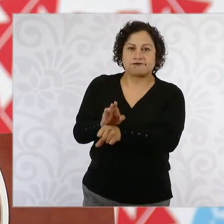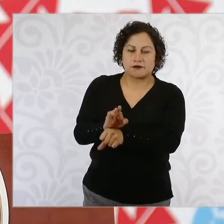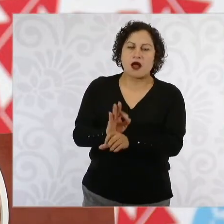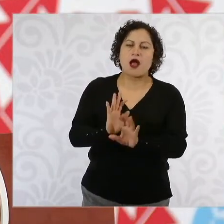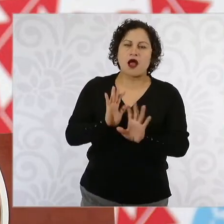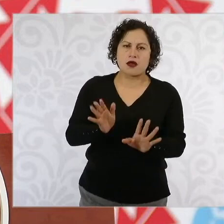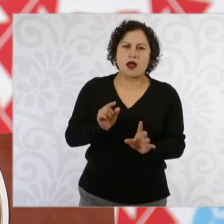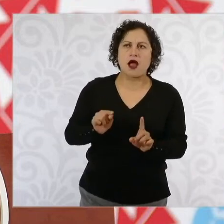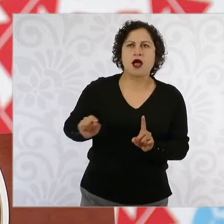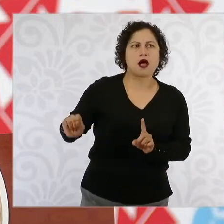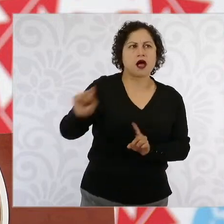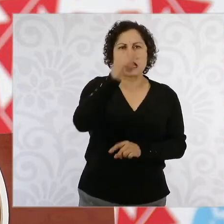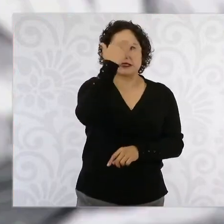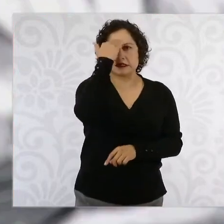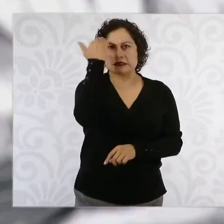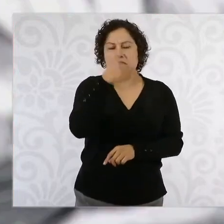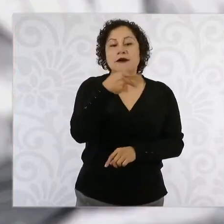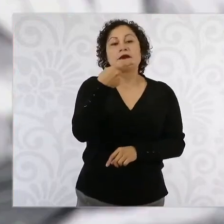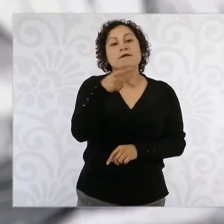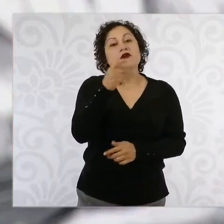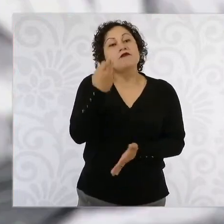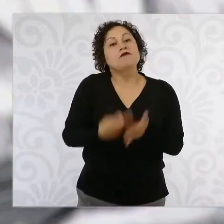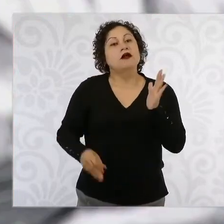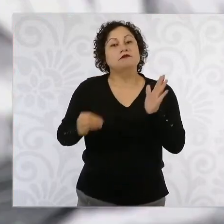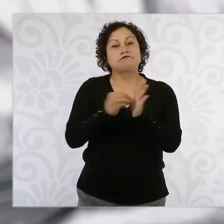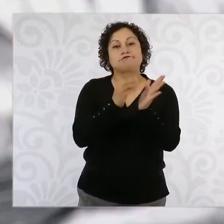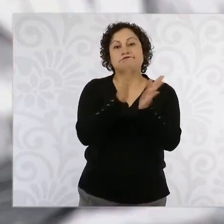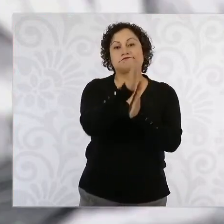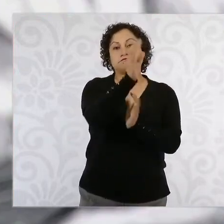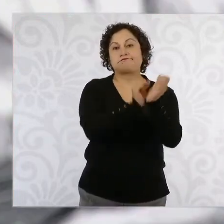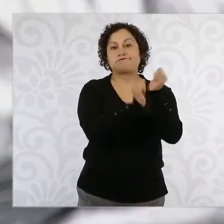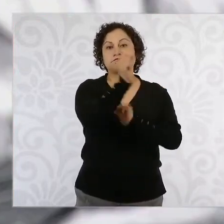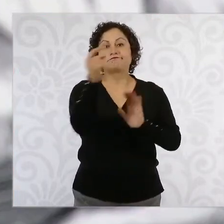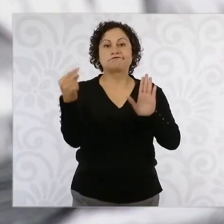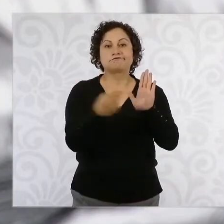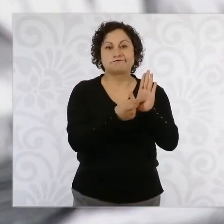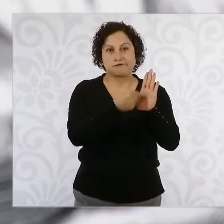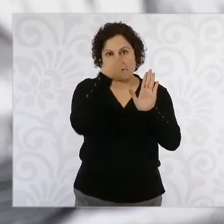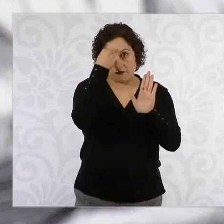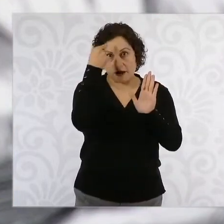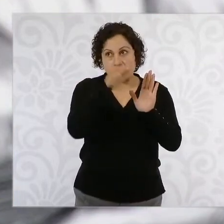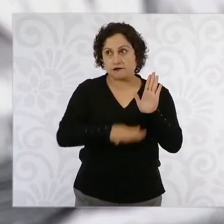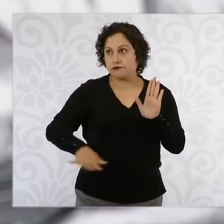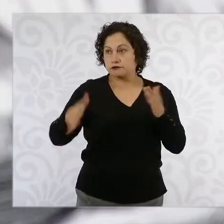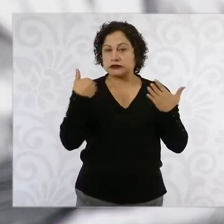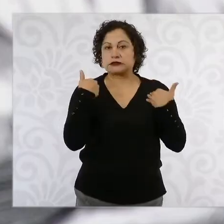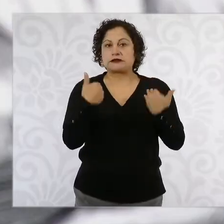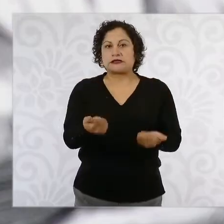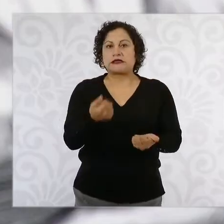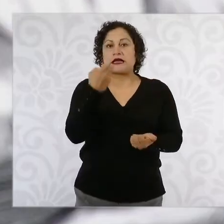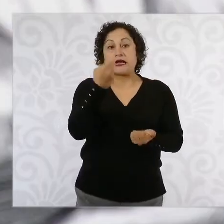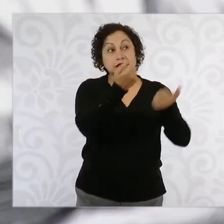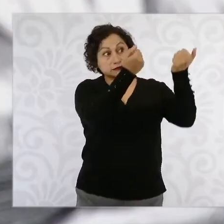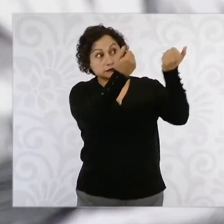está prohibido sembrar maíz transgénico eso es por un lado por otro lado cuando fui jefa de